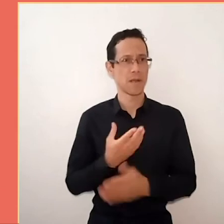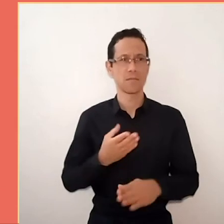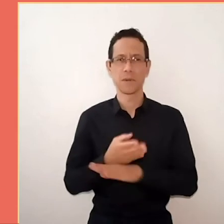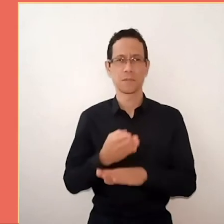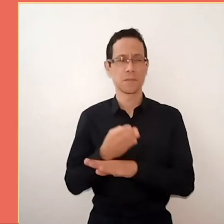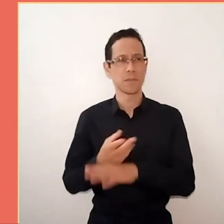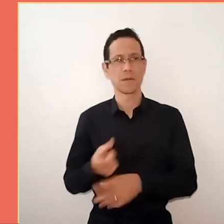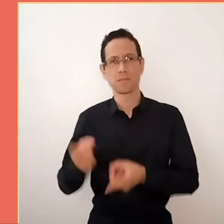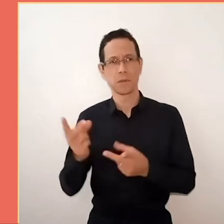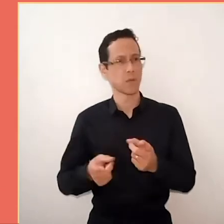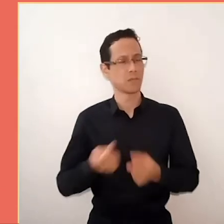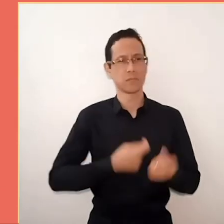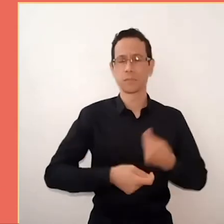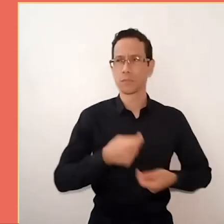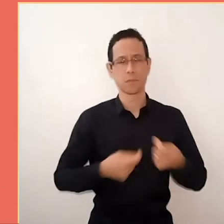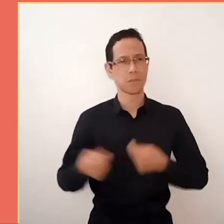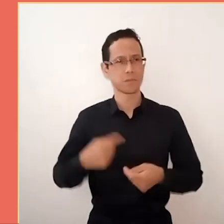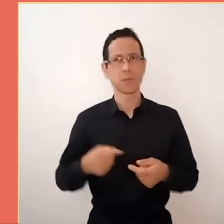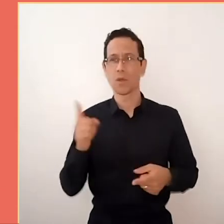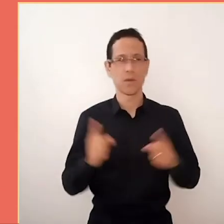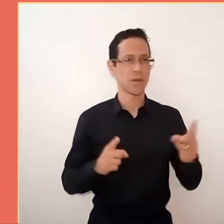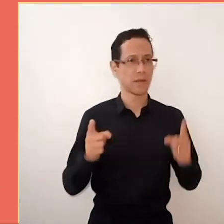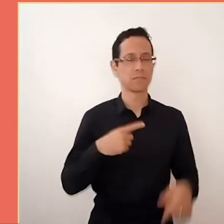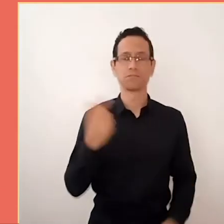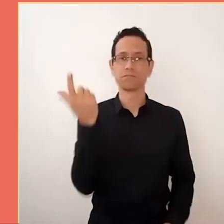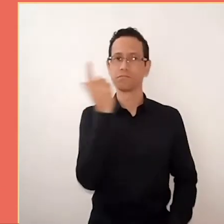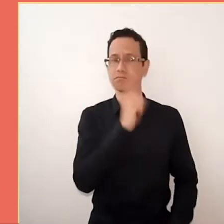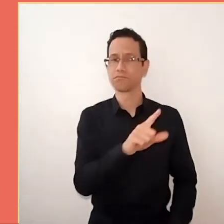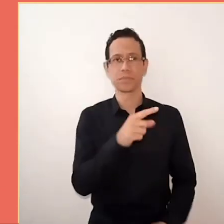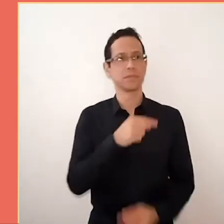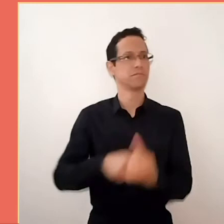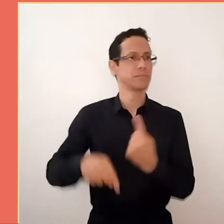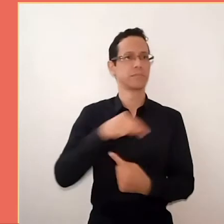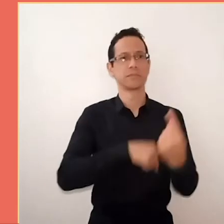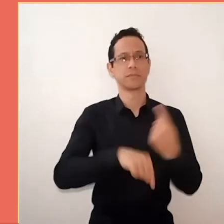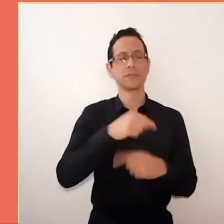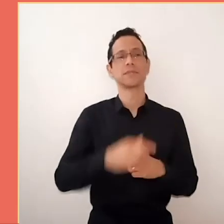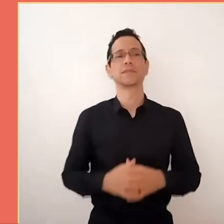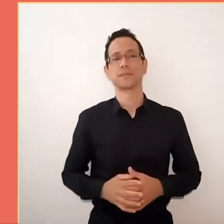uma passando informação: "Compra esse livro". São pouquíssimas alunas, mas o que que isso me mostra?